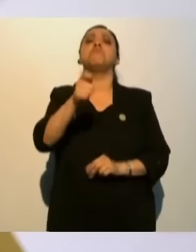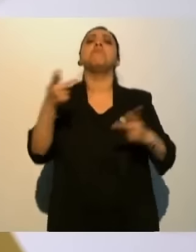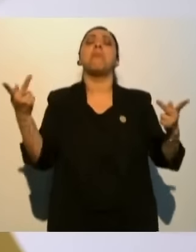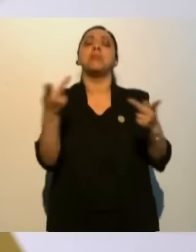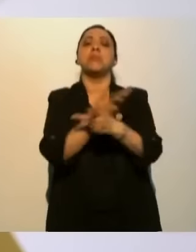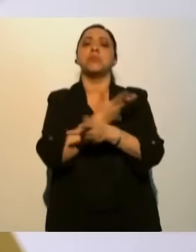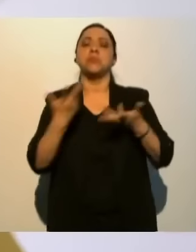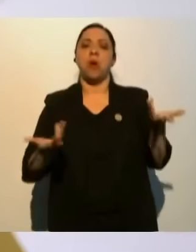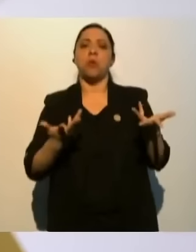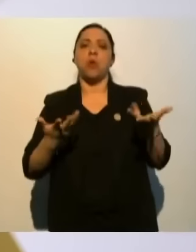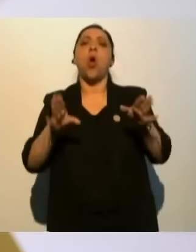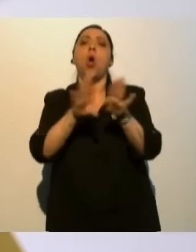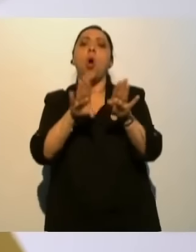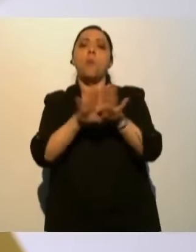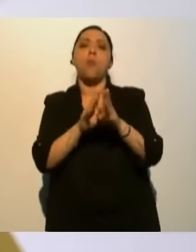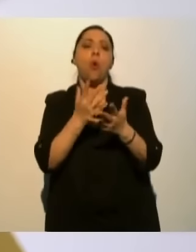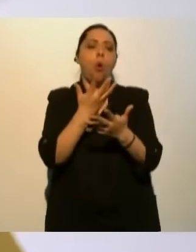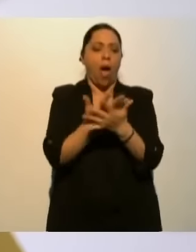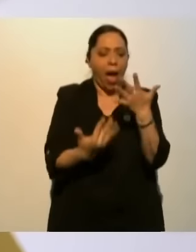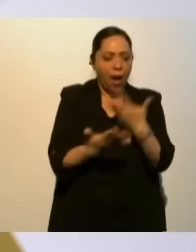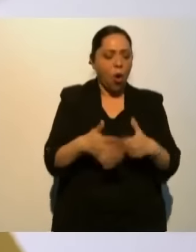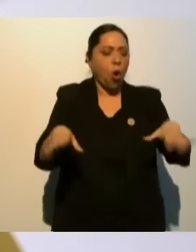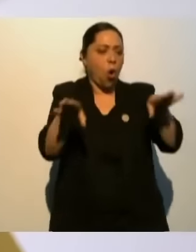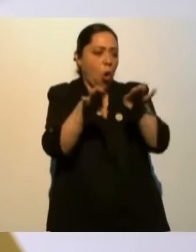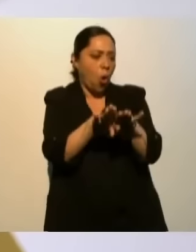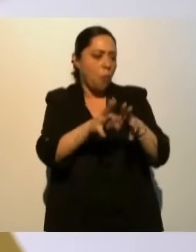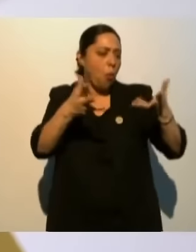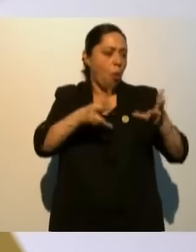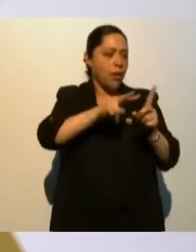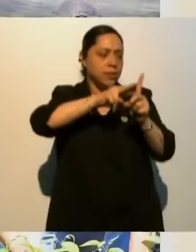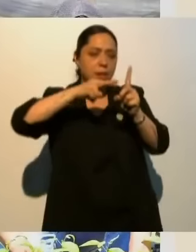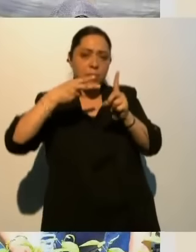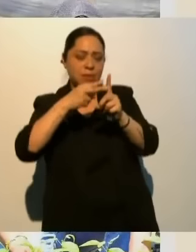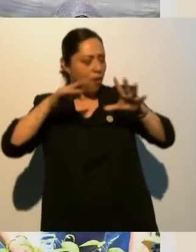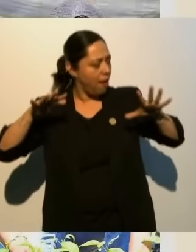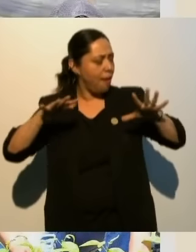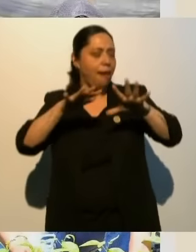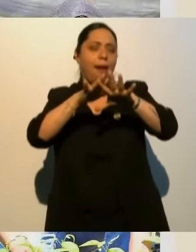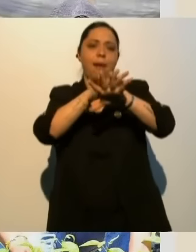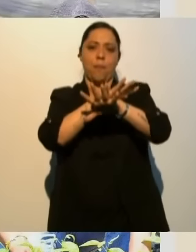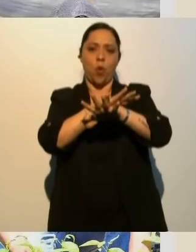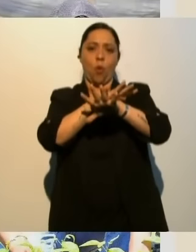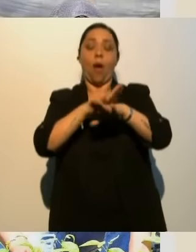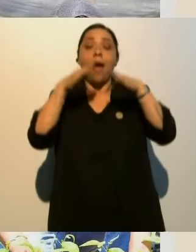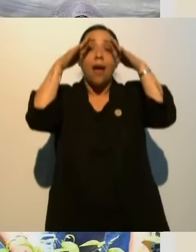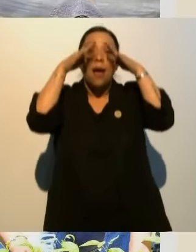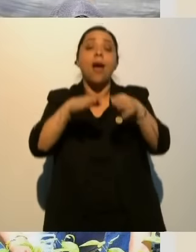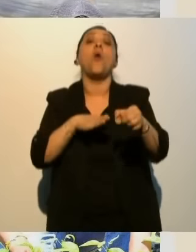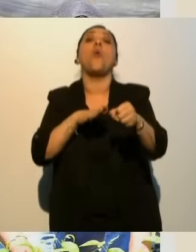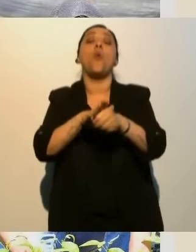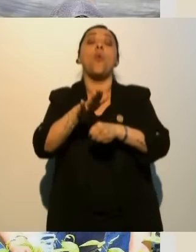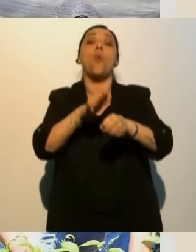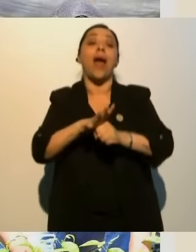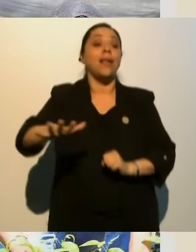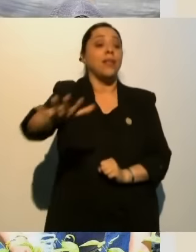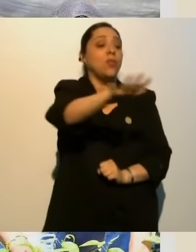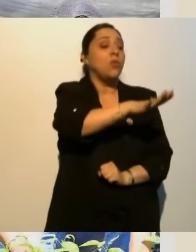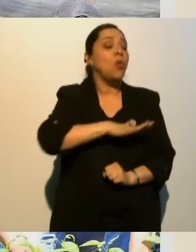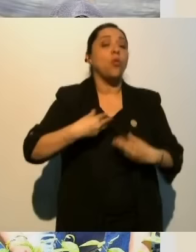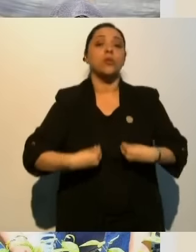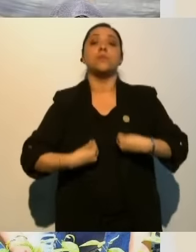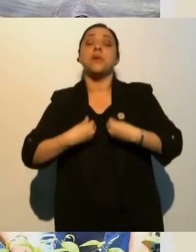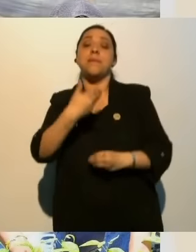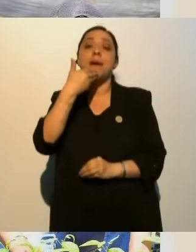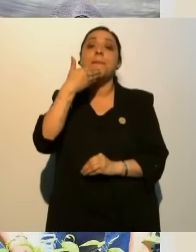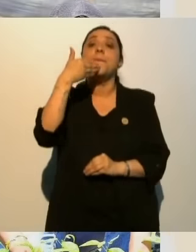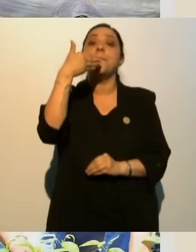hacer las cosas se puso en el centro de todo el bienestar de la población principalmente de los